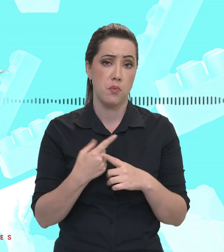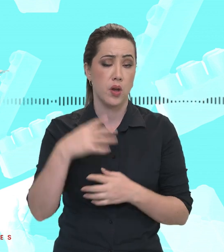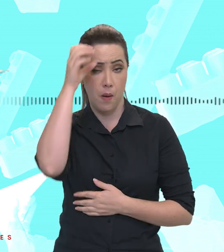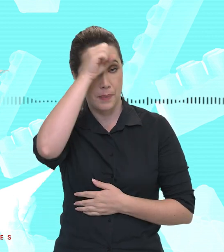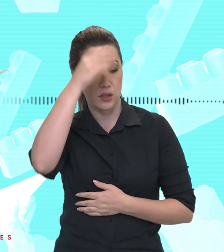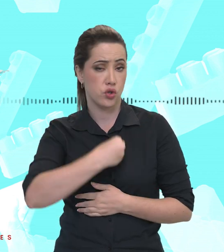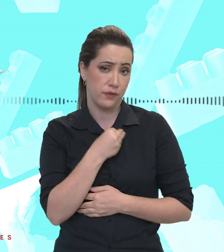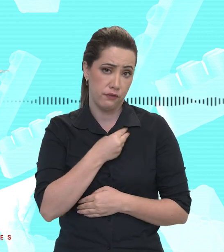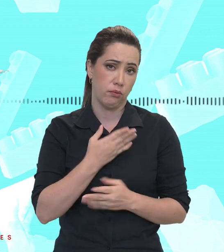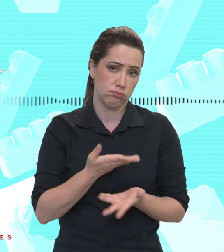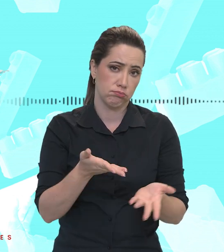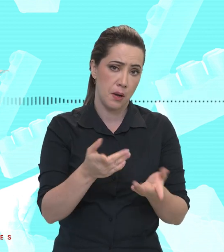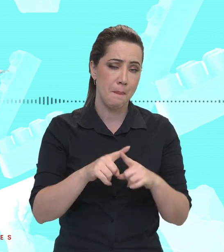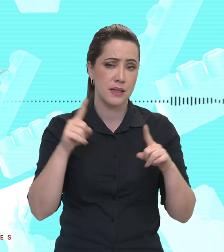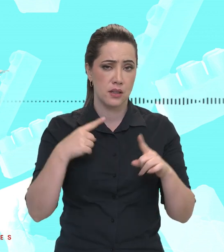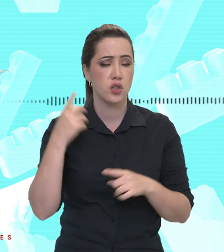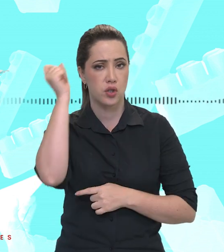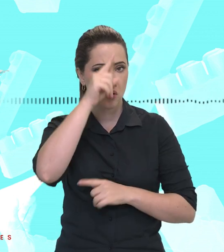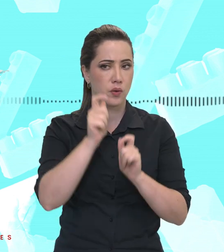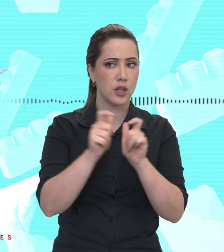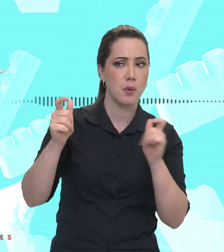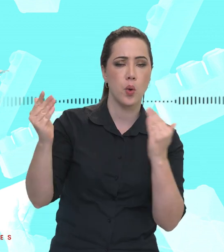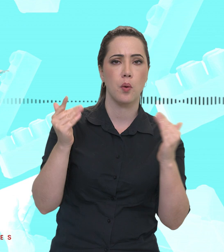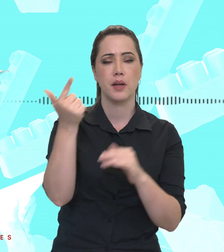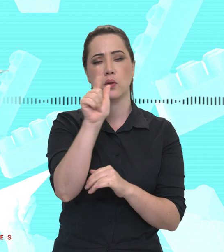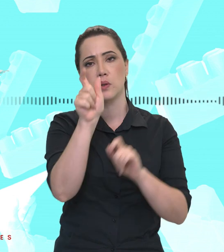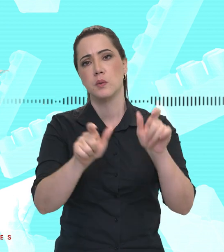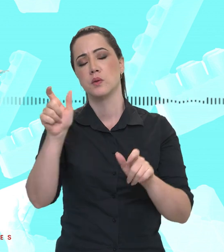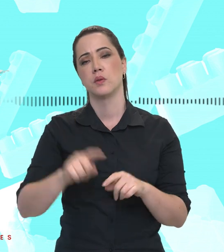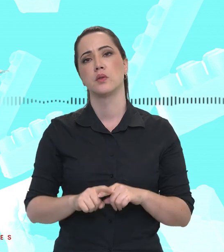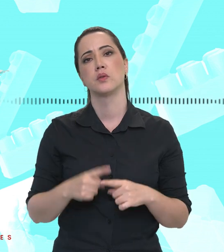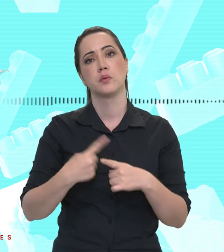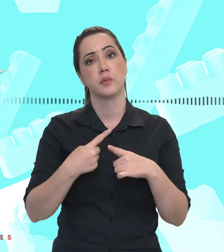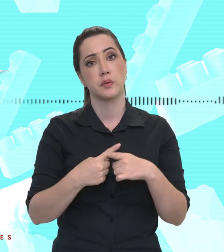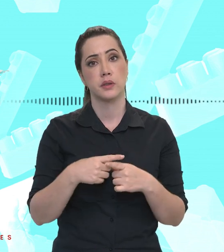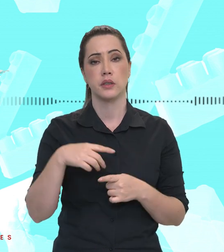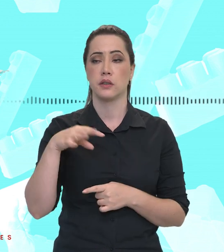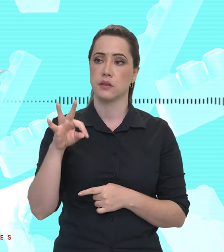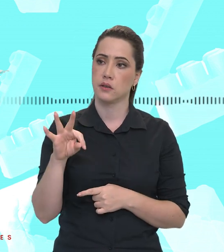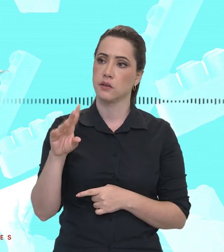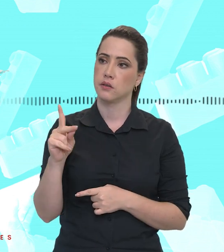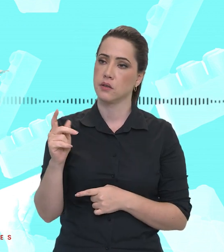a gente tem dificuldades maiores, lógico do que os outros, pelo fato de o TDAH que